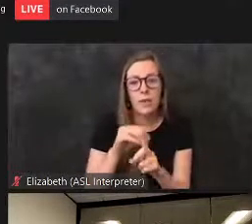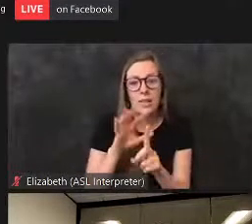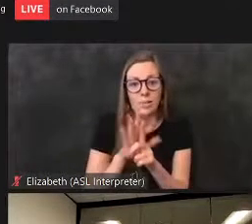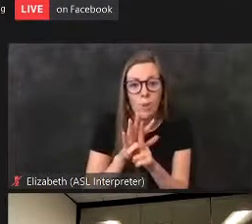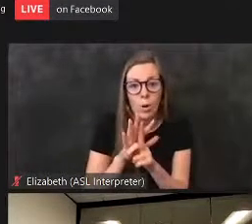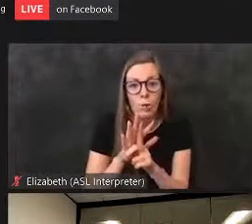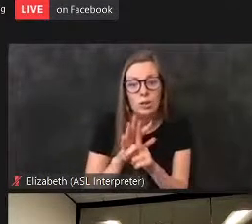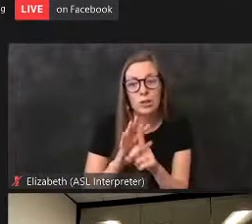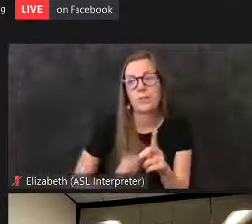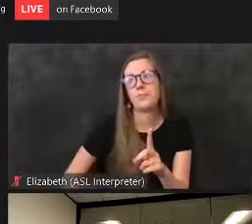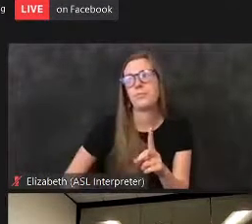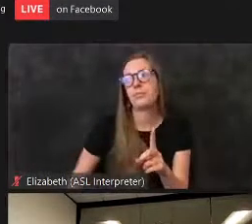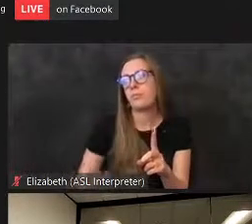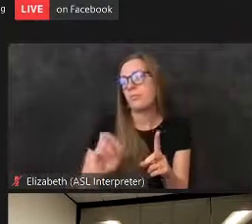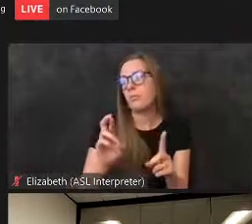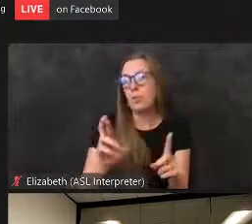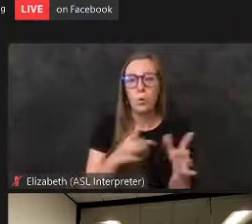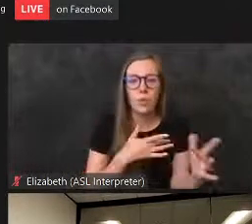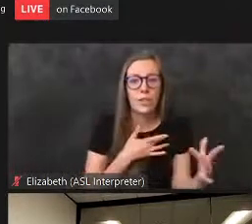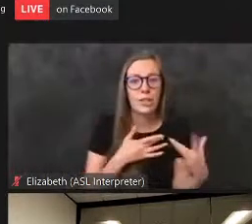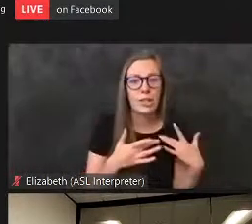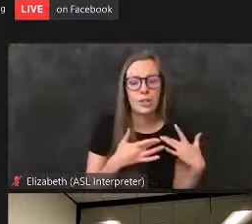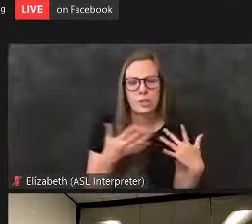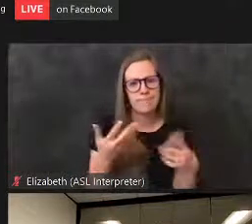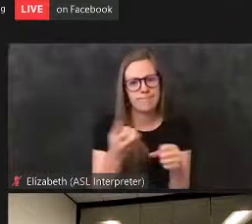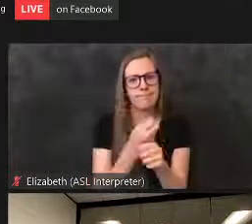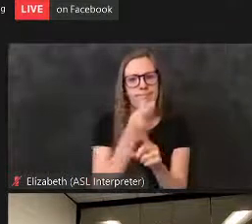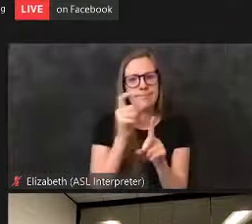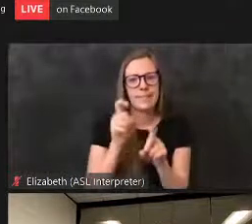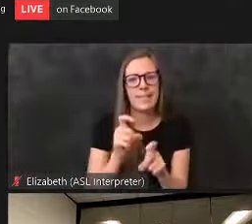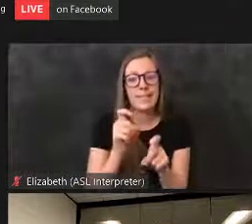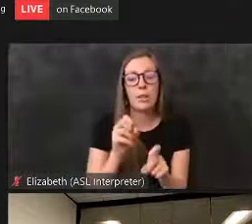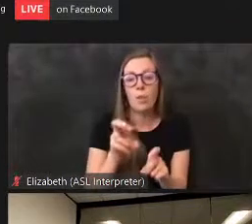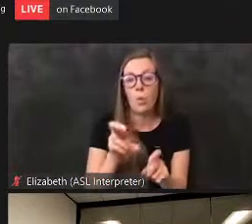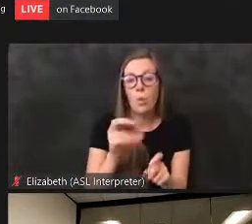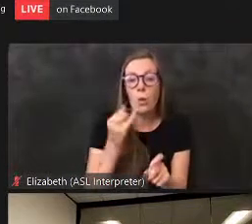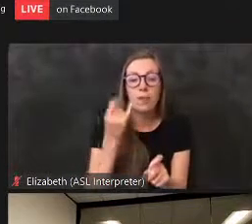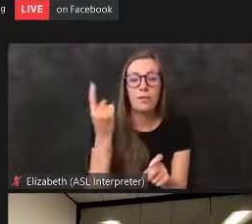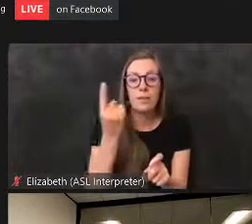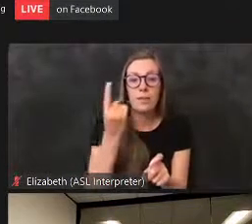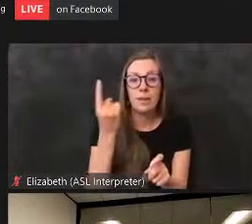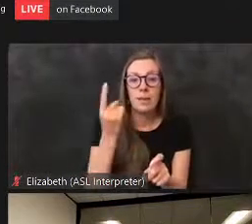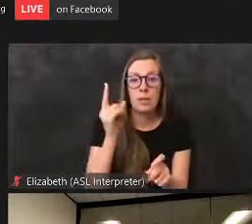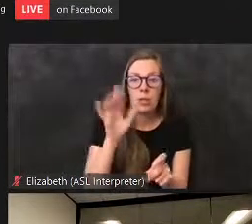En alguna manera se sienten que han sido expuestos y tienen preocupaciones. Banegas Prueba